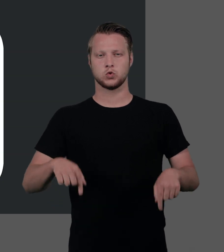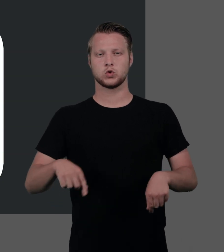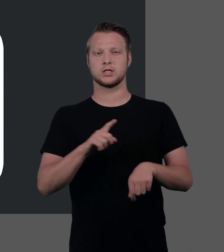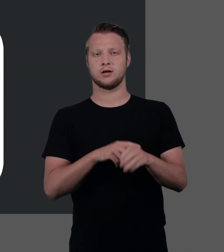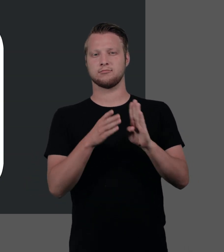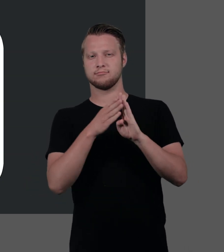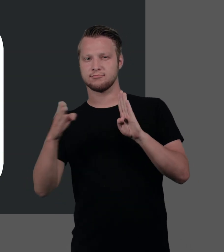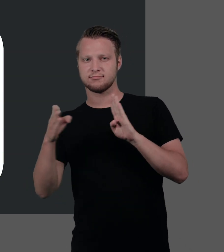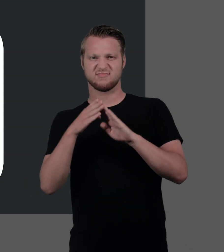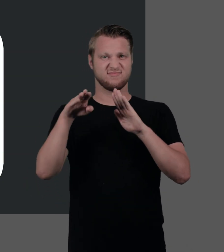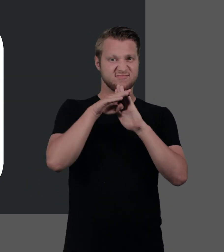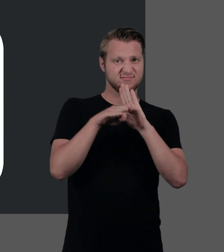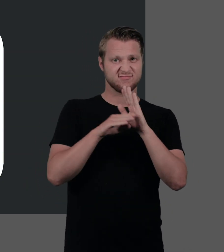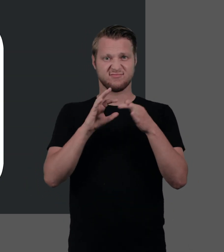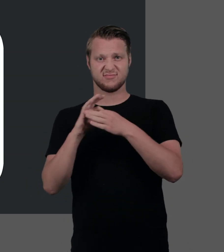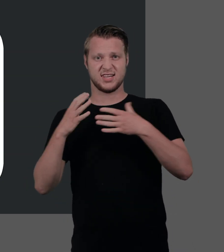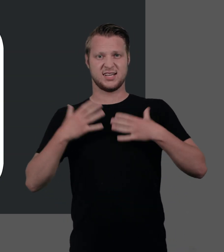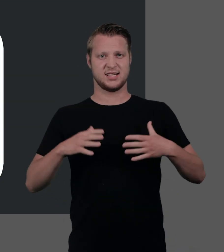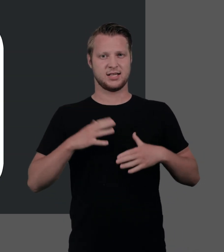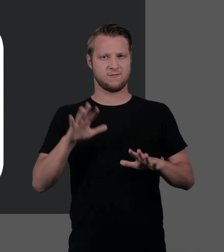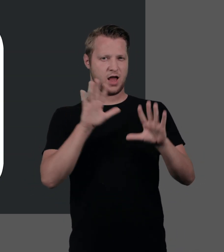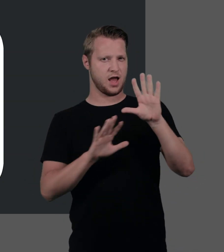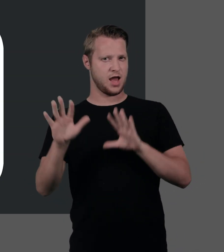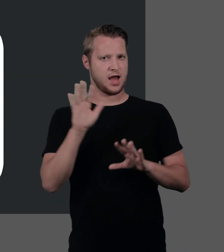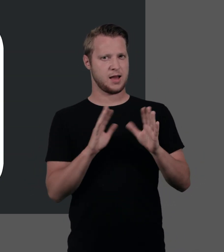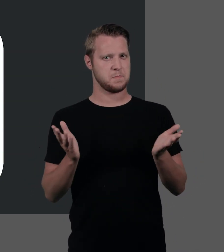Tegenwoordig is de etiquette voor kleding een beetje vaag.